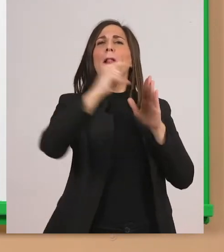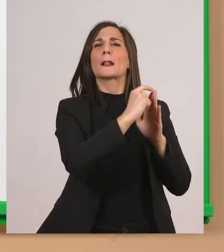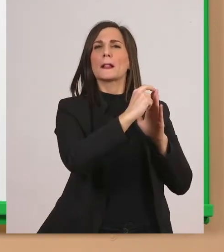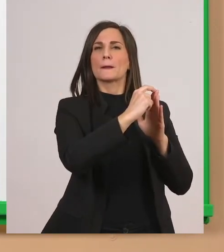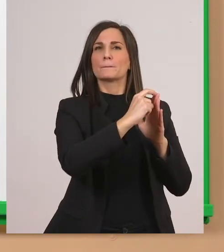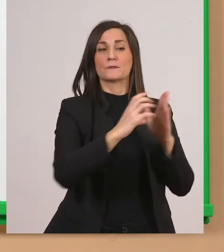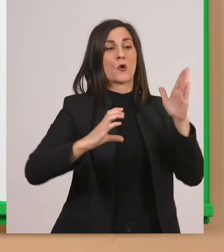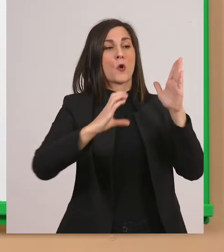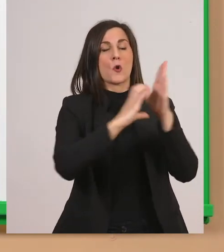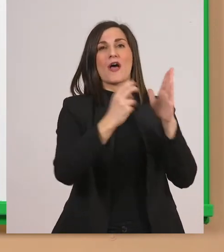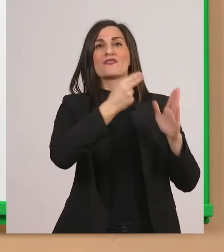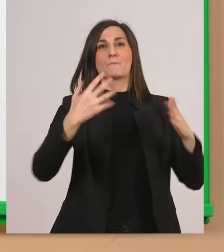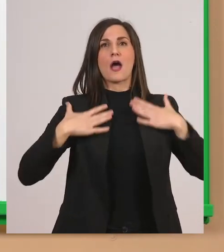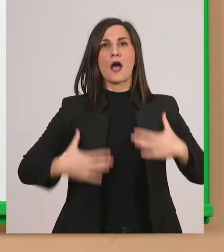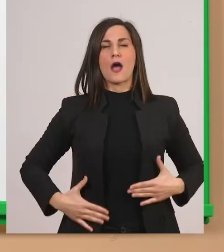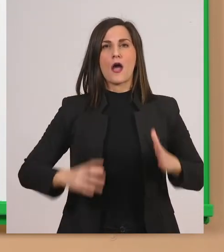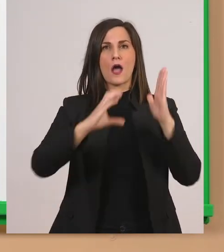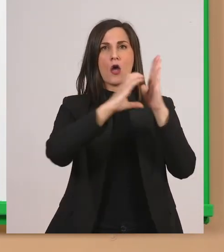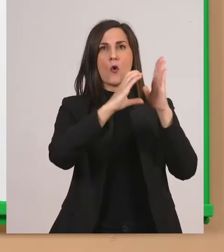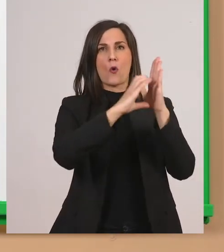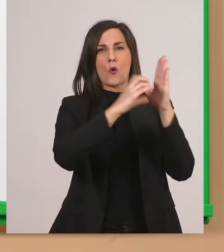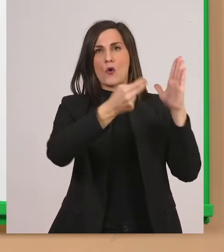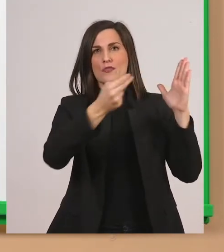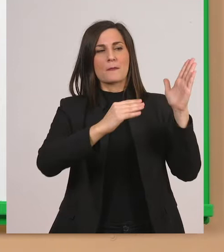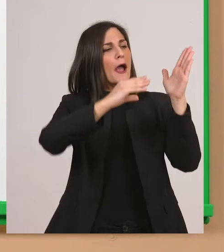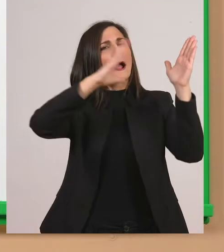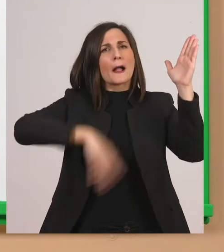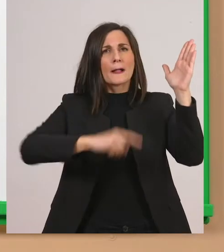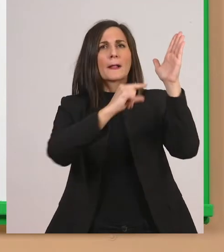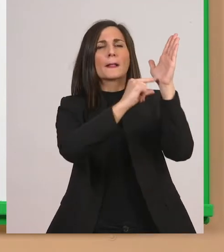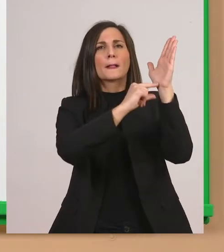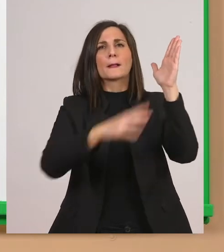Εδώ είναι το κυρίως θέμα. Και εδώ είναι ο επίλογος.